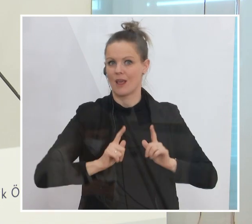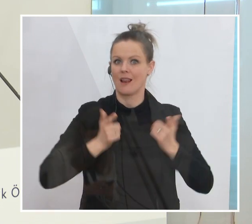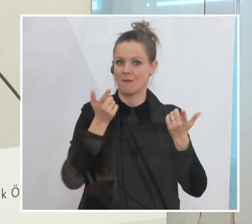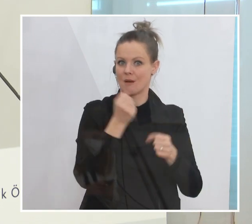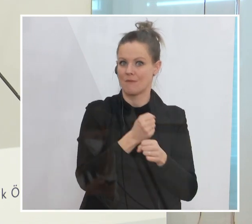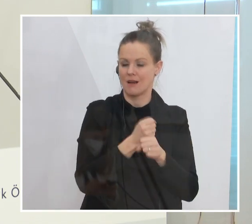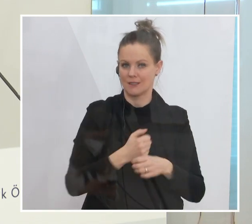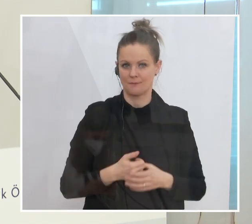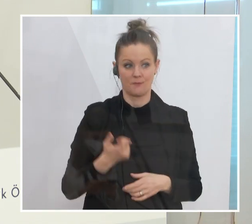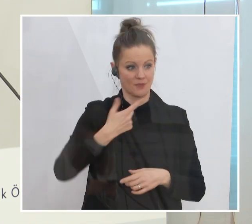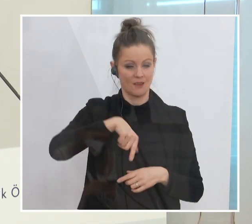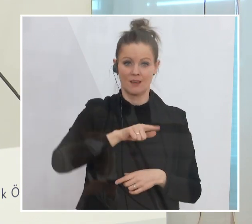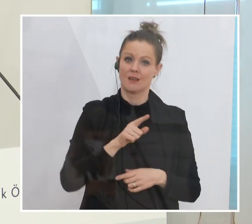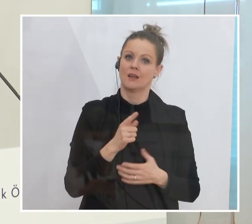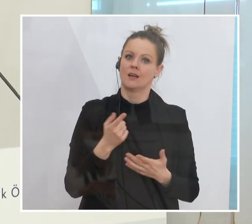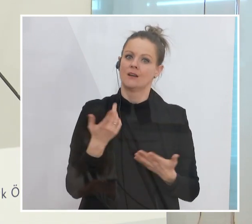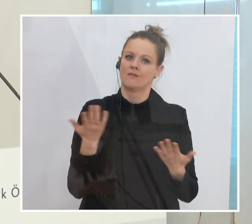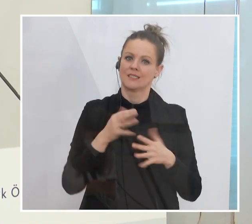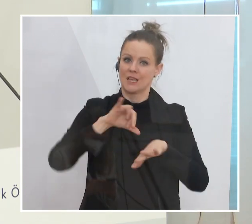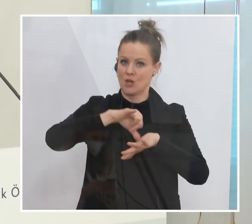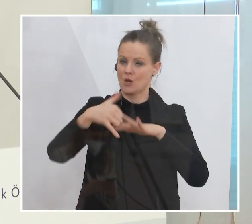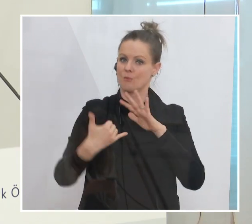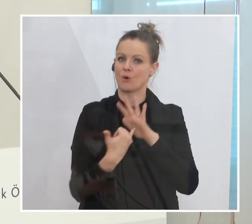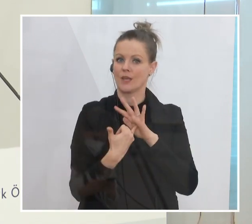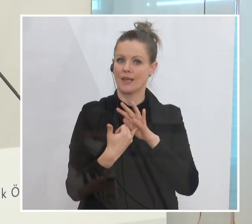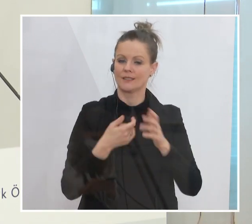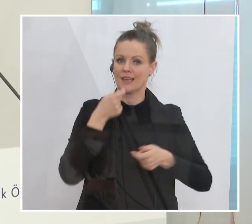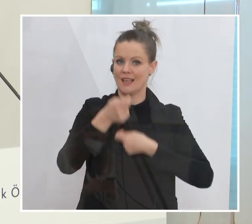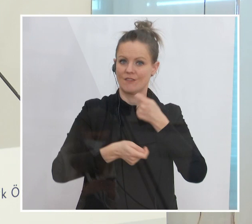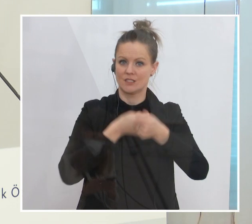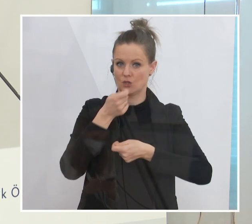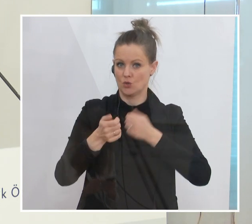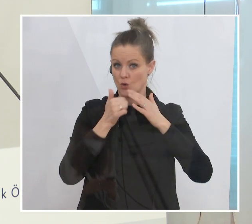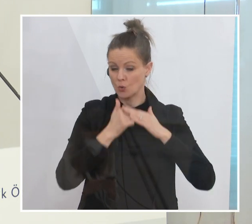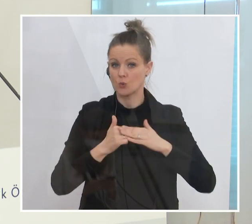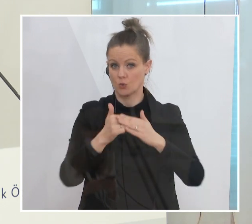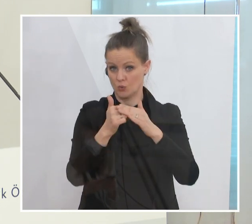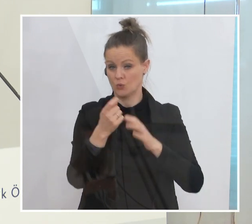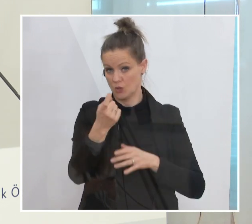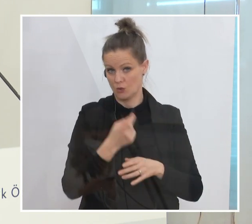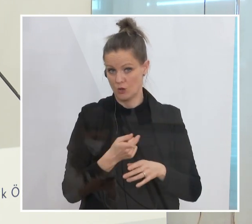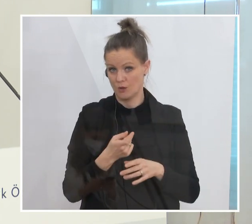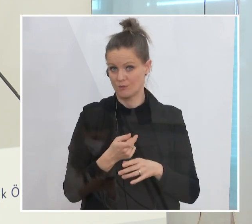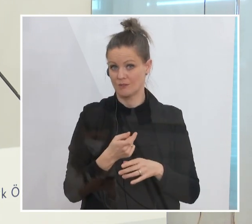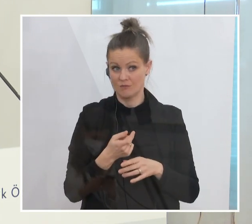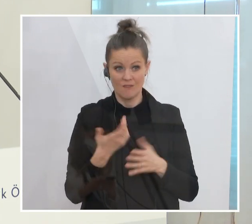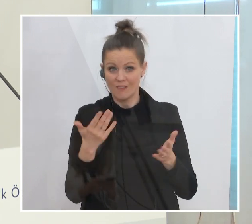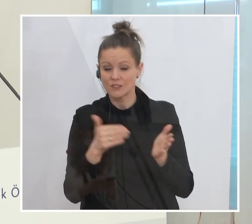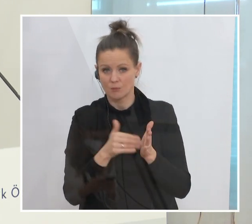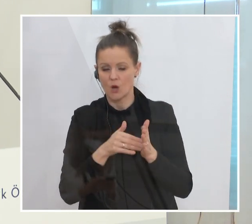Wir werden diese Projekte bei den Investitionen unterstützen, die eben dafür notwendig sind. Sei